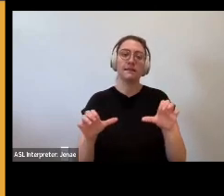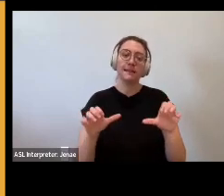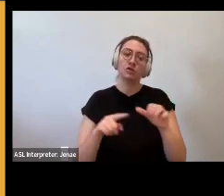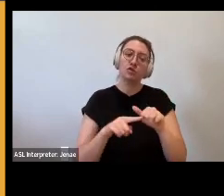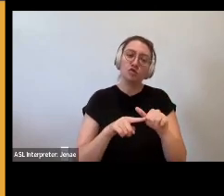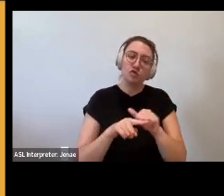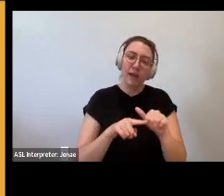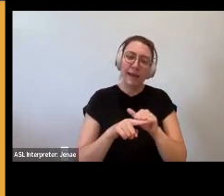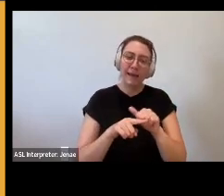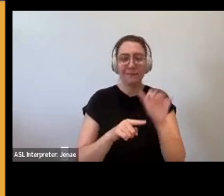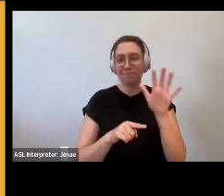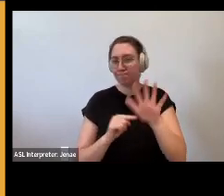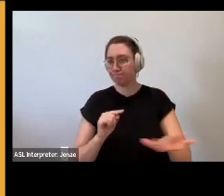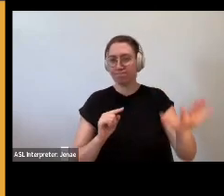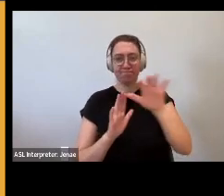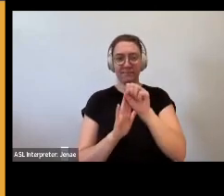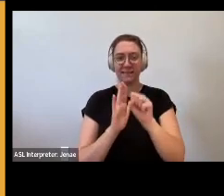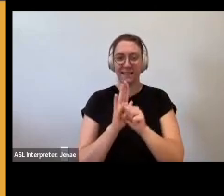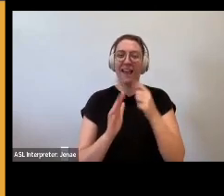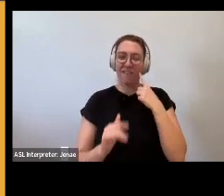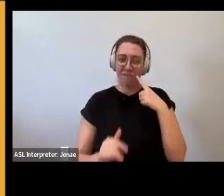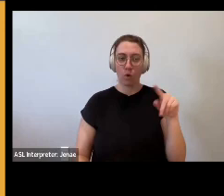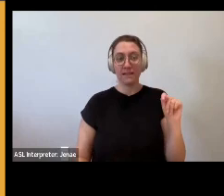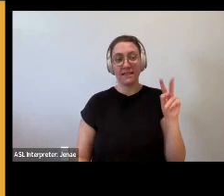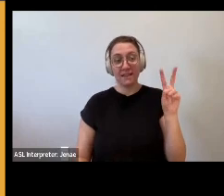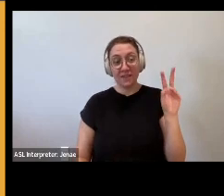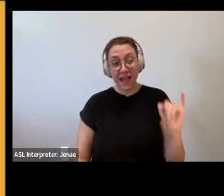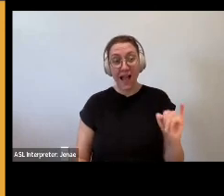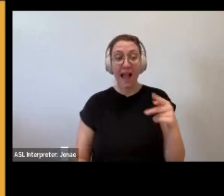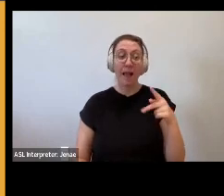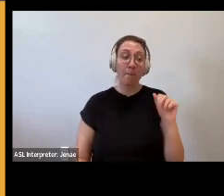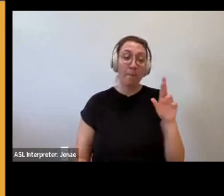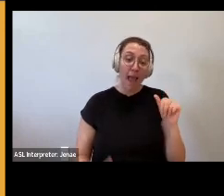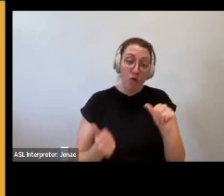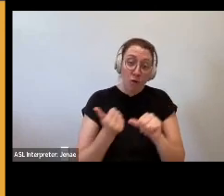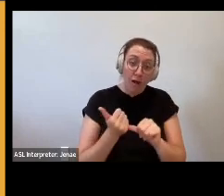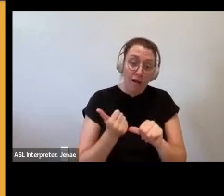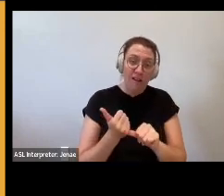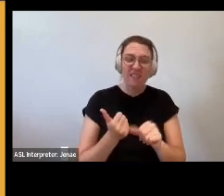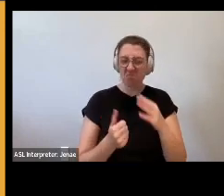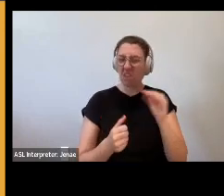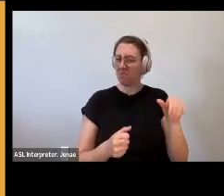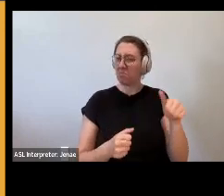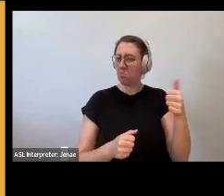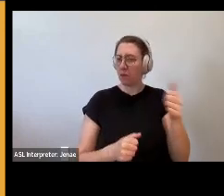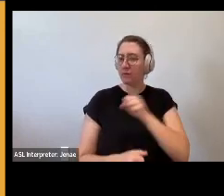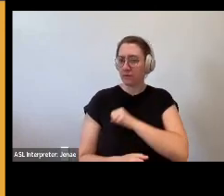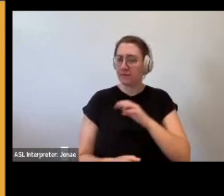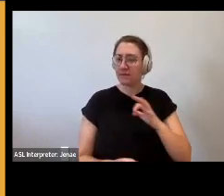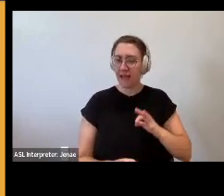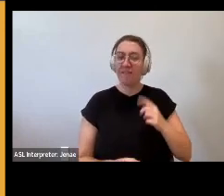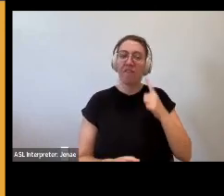en todo el estado para paraprofesionales de TVIS y otro personal clasificado sobre las tecnologías